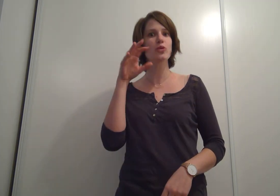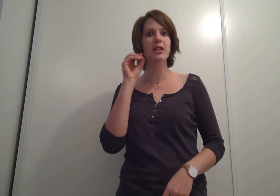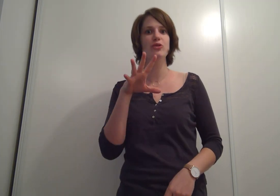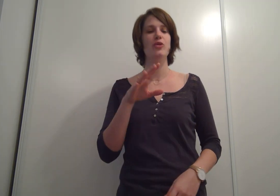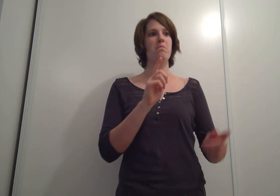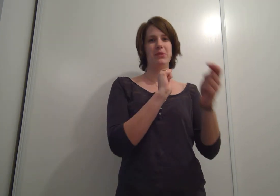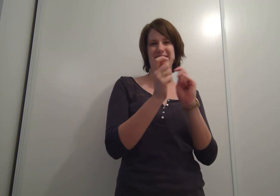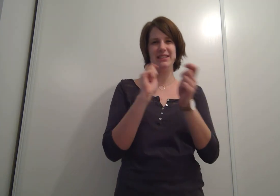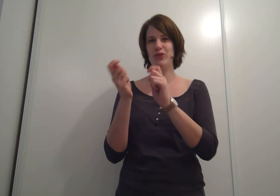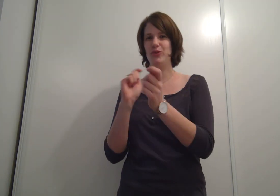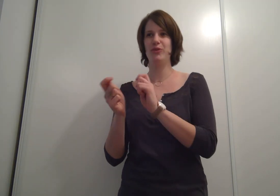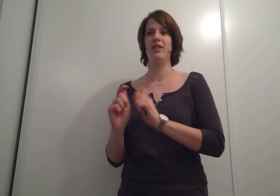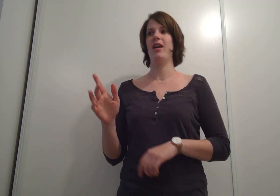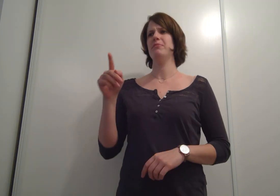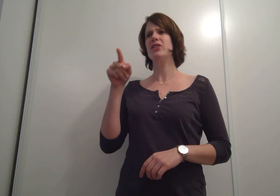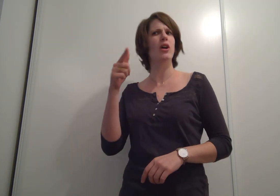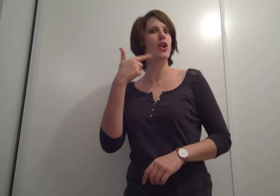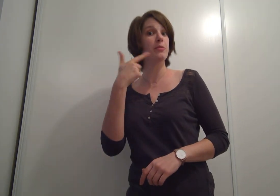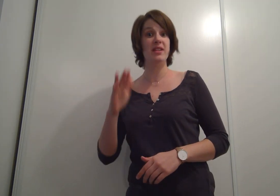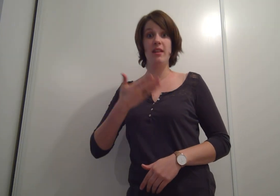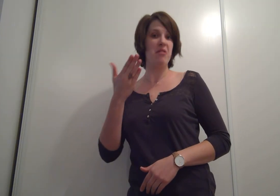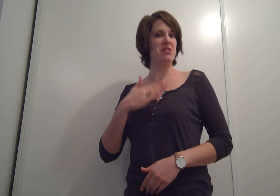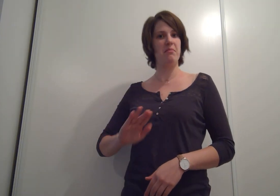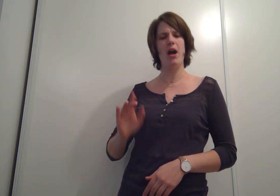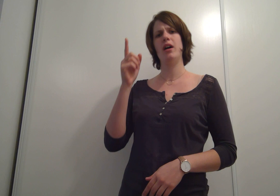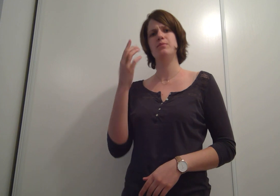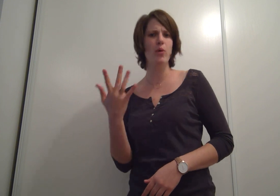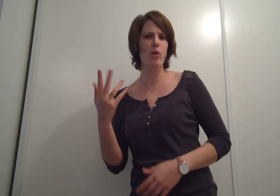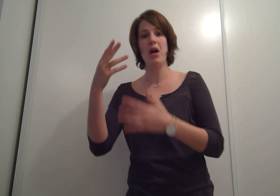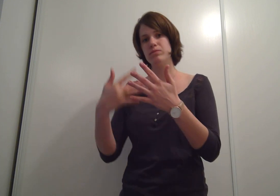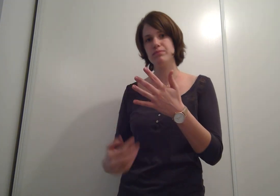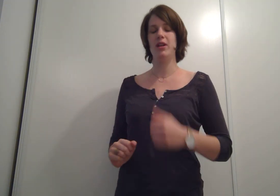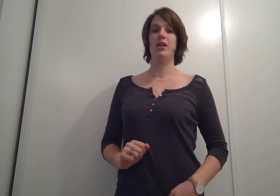Tous les jours, on discutait par exemple de si les sourds aimaient la logopédie ou pas, pourquoi, etc.